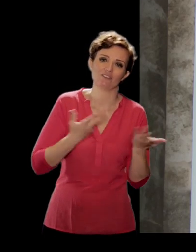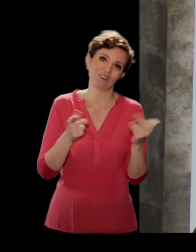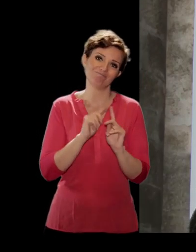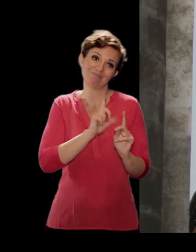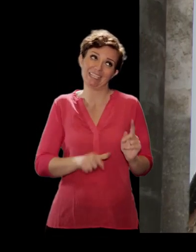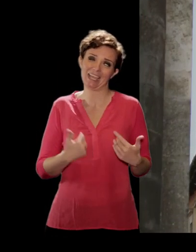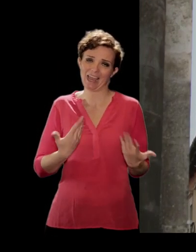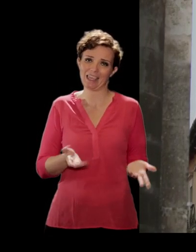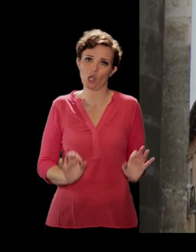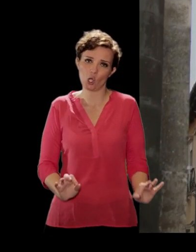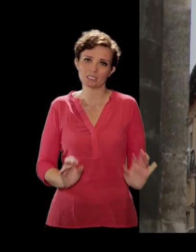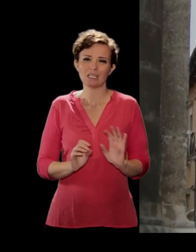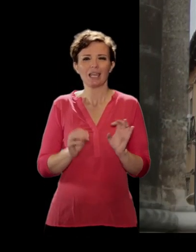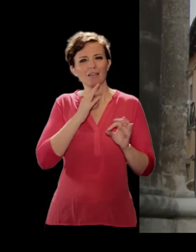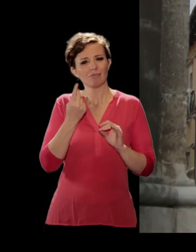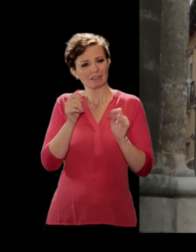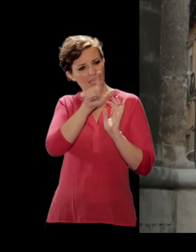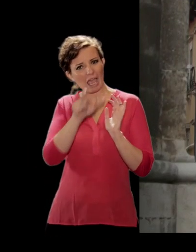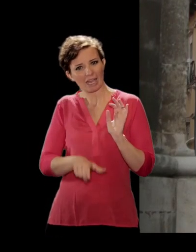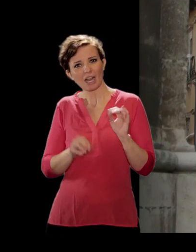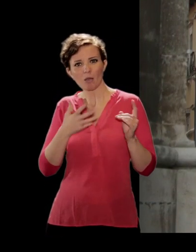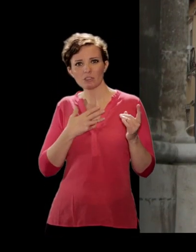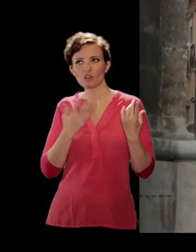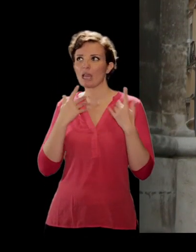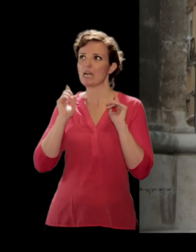Un territorio molto esposto ai rischi naturali.